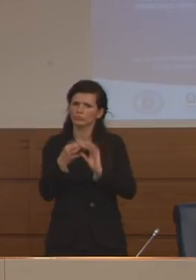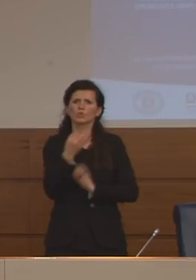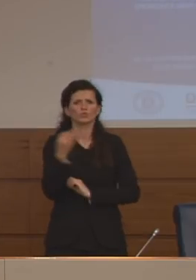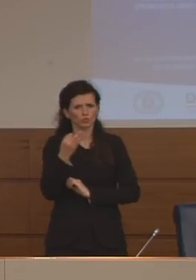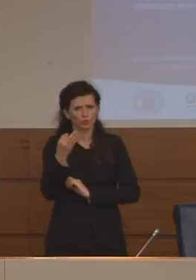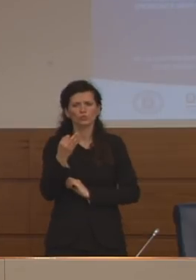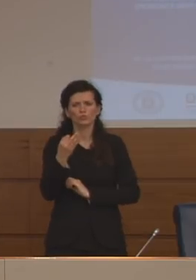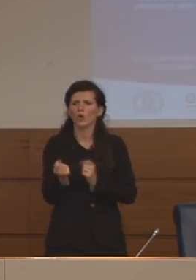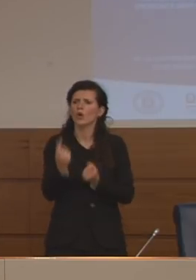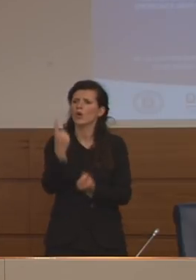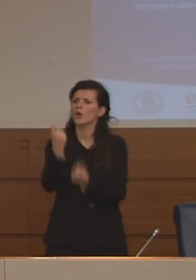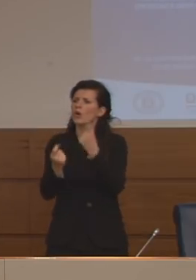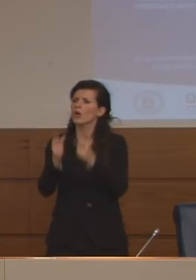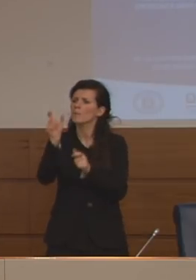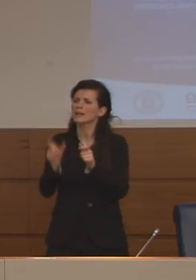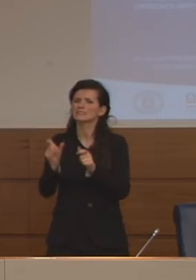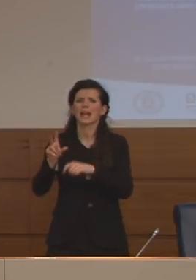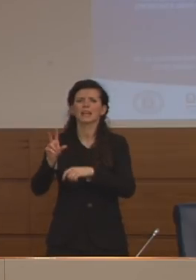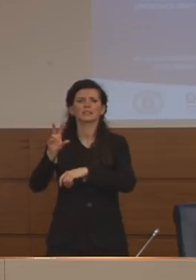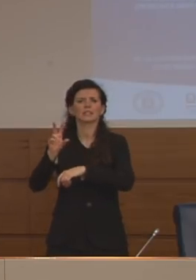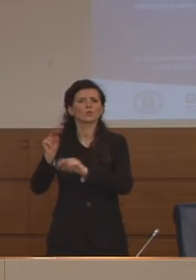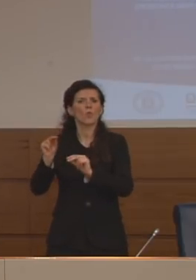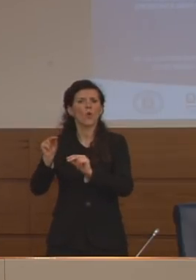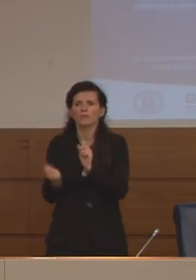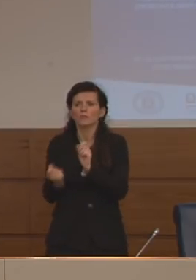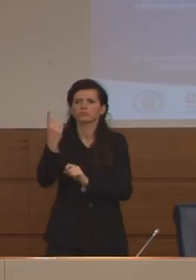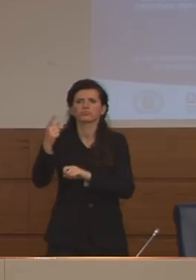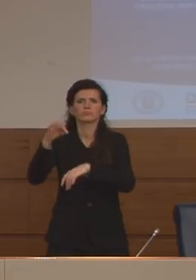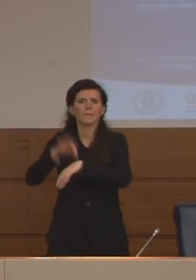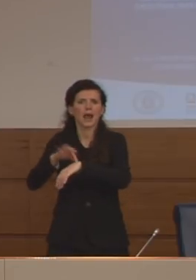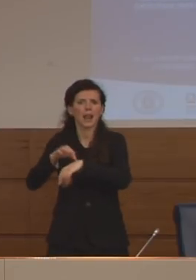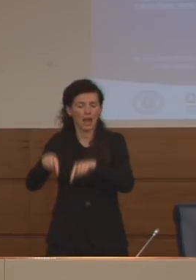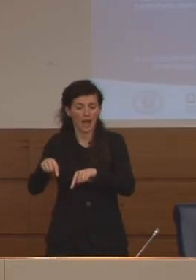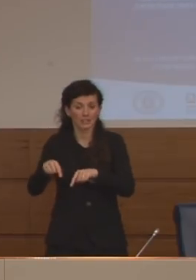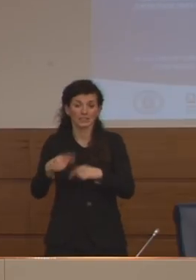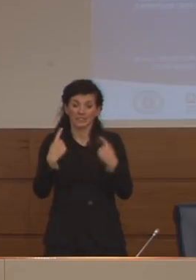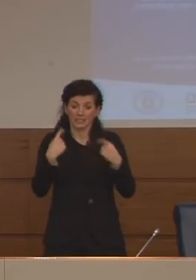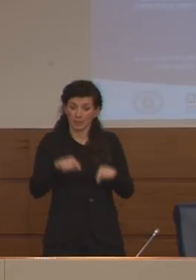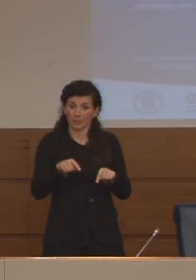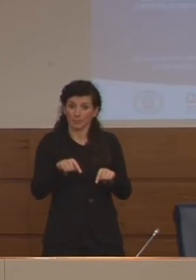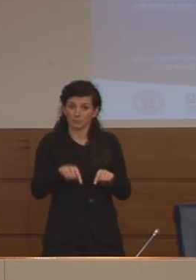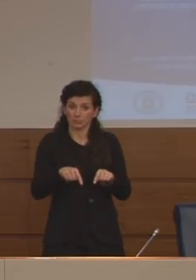Questo è un elemento estremamente importante, un elemento positivo, quindi